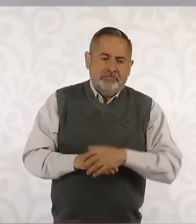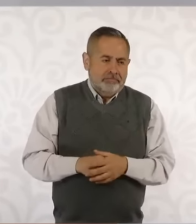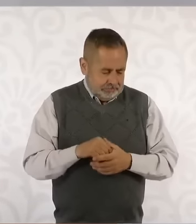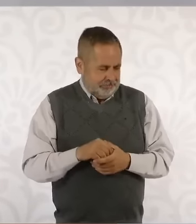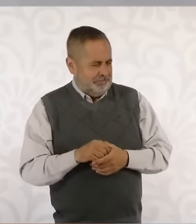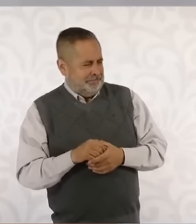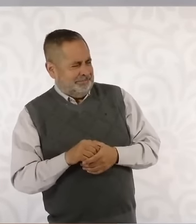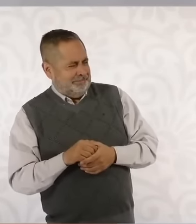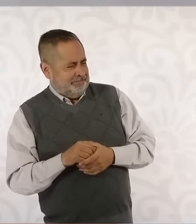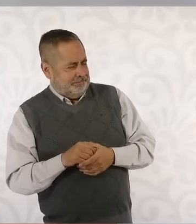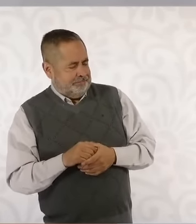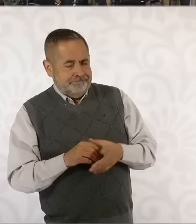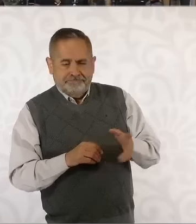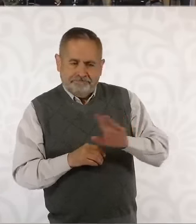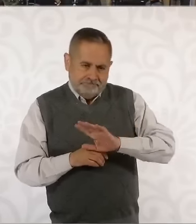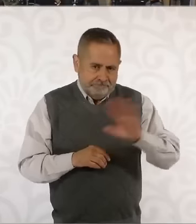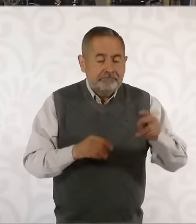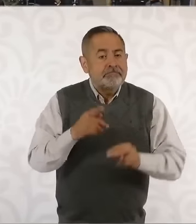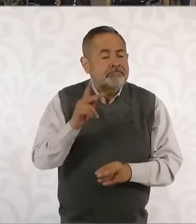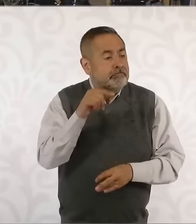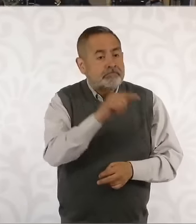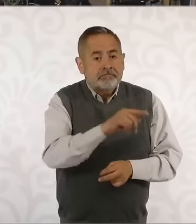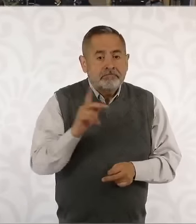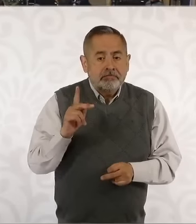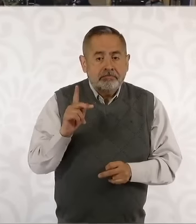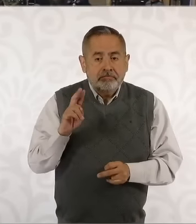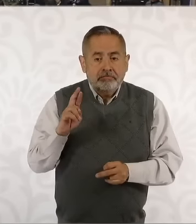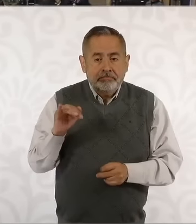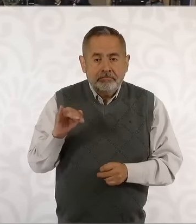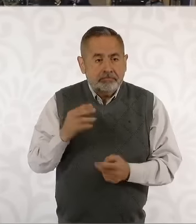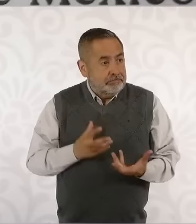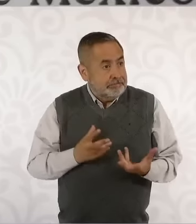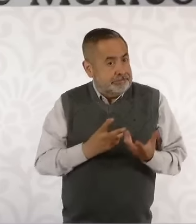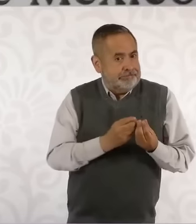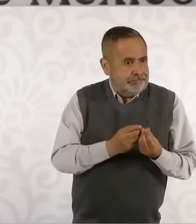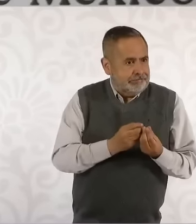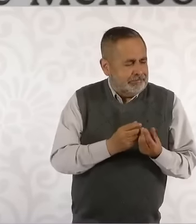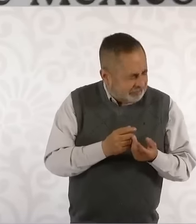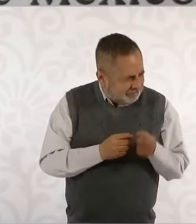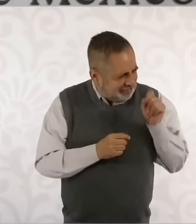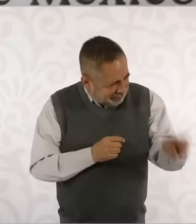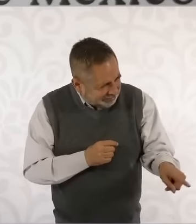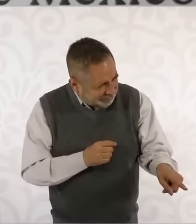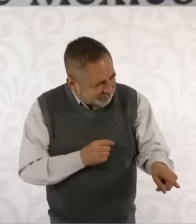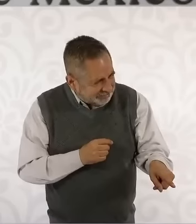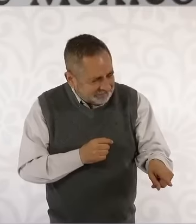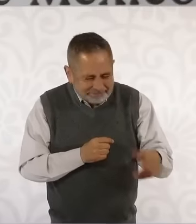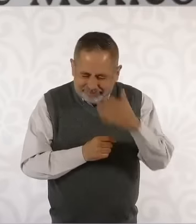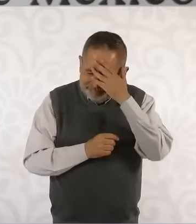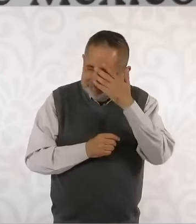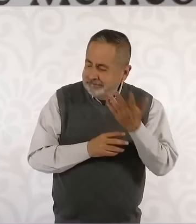la atención, pero lo que más llama la atención es que el PRI se suba, digo, para documentar a todos,